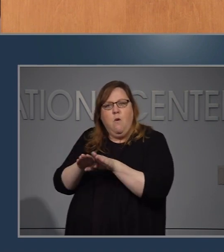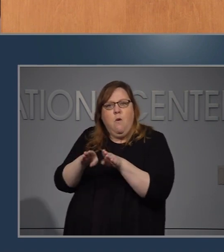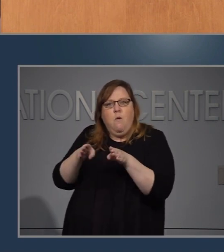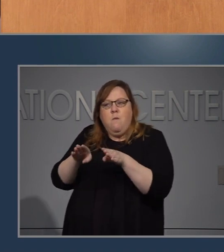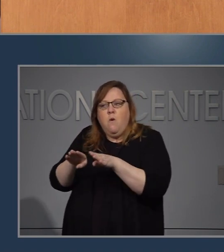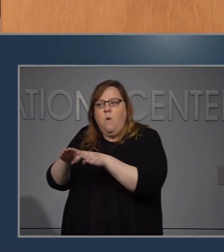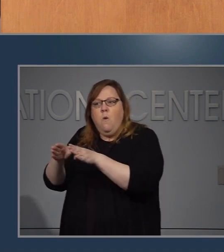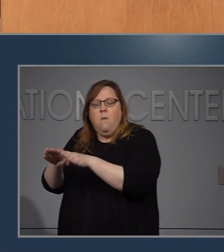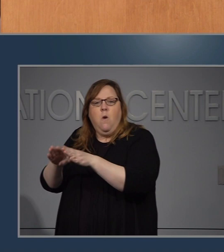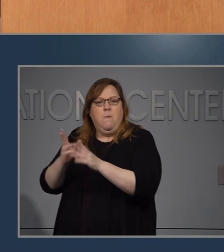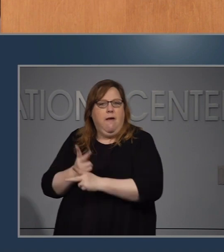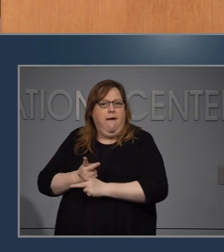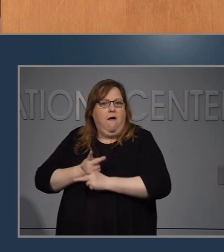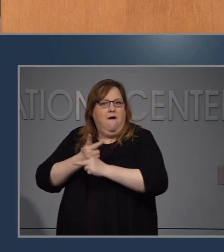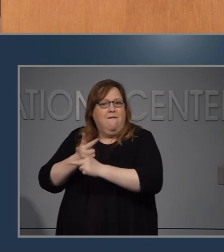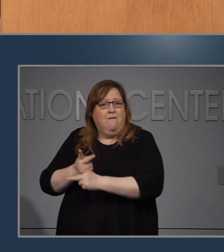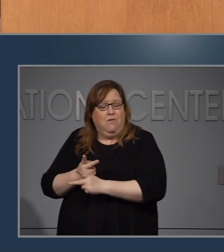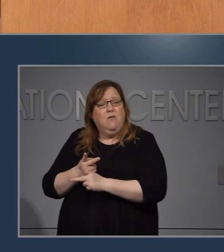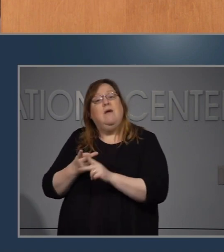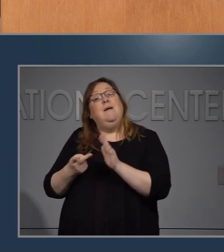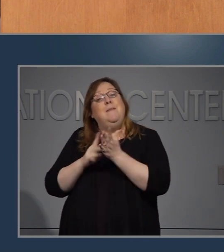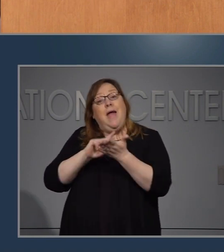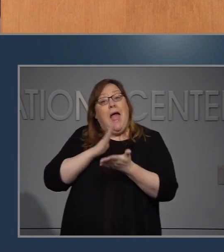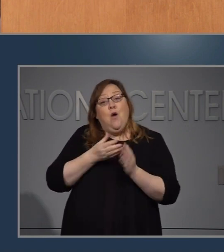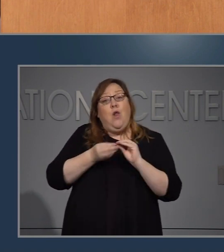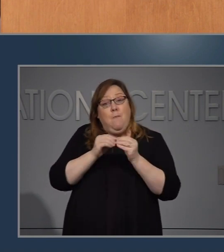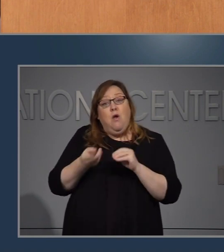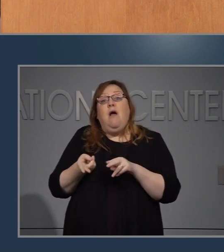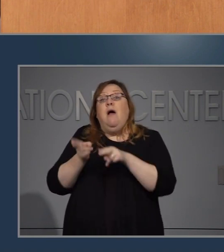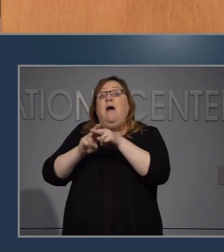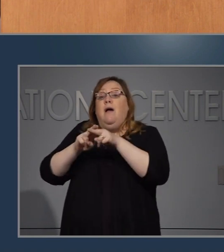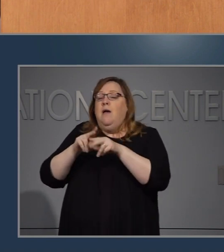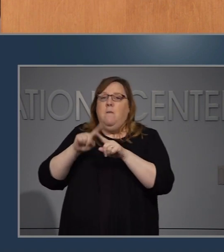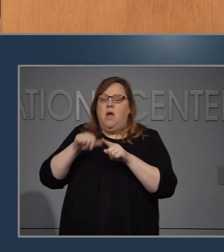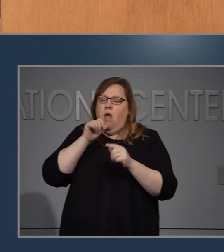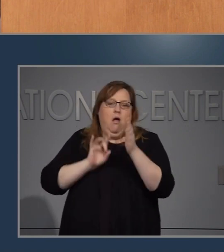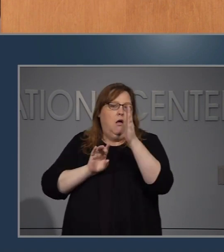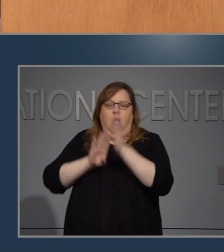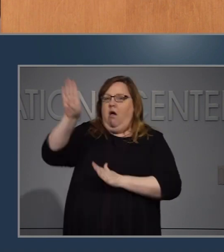como algunos a nuestro alrededor, sin embargo, si hay motivo de preocupación. Ayer